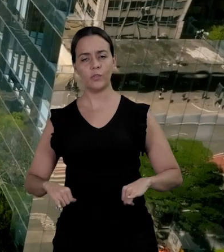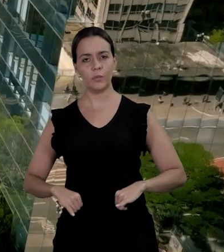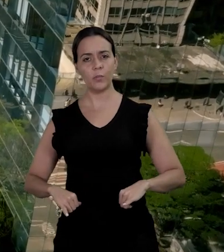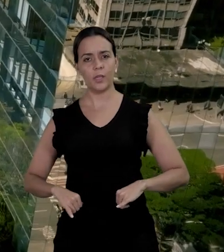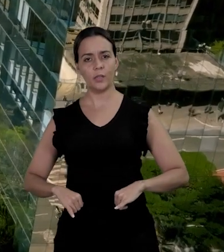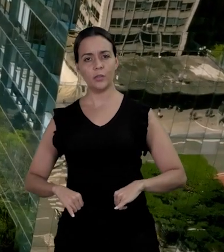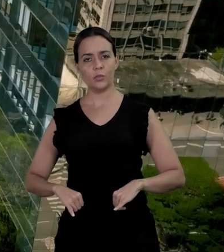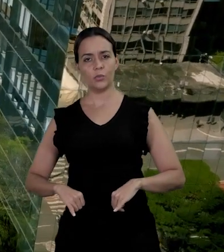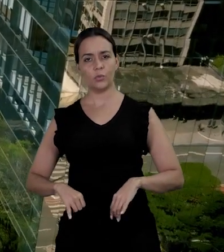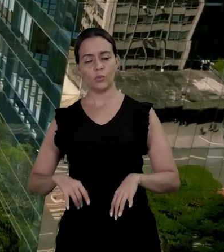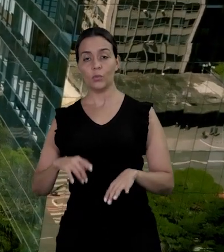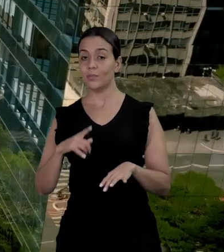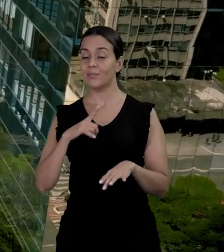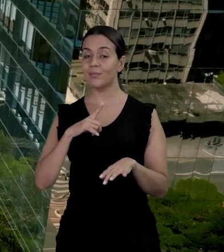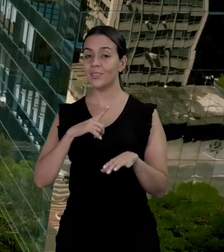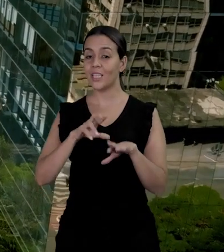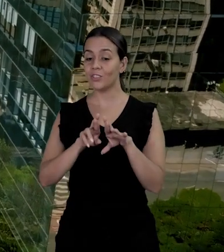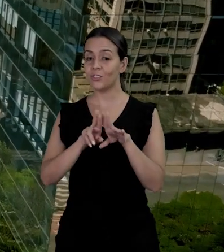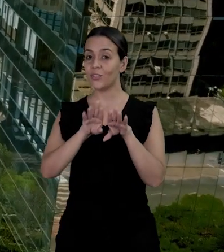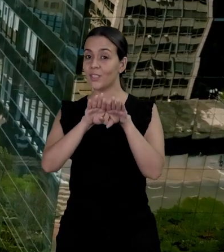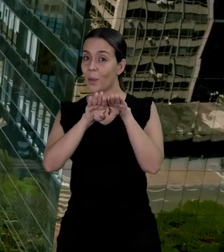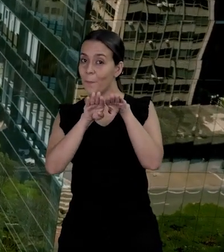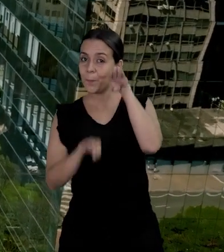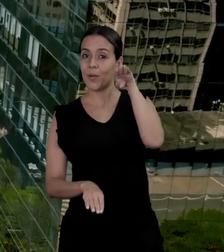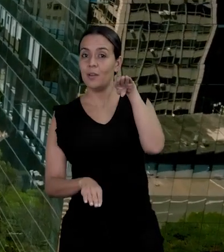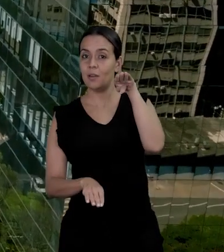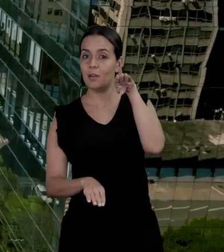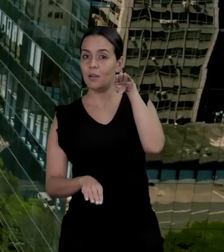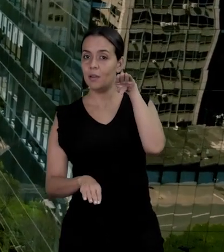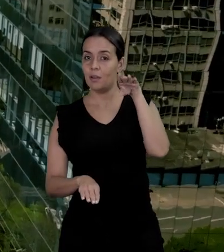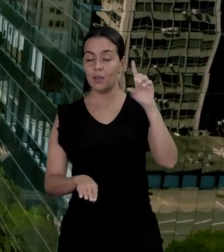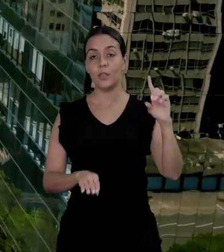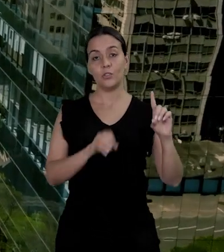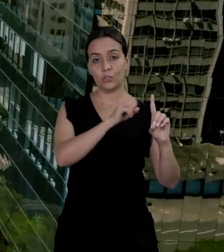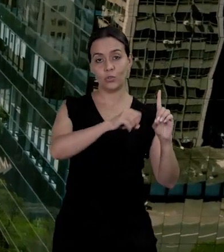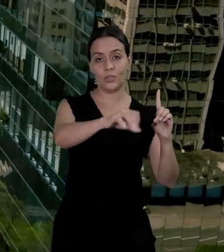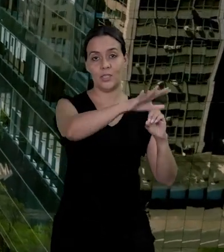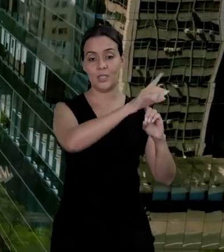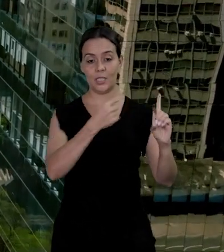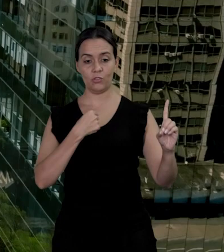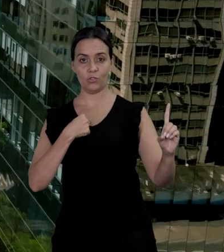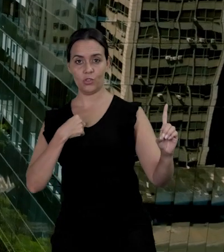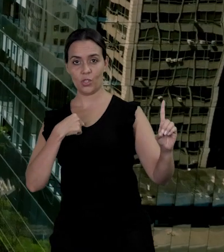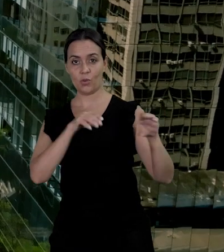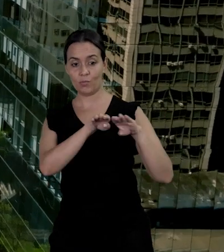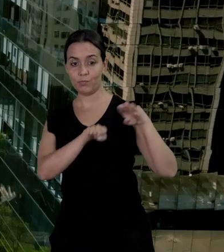Haverá sempre uma disparidade entre as minhas individualidades e o corpo social. Isso não muda.